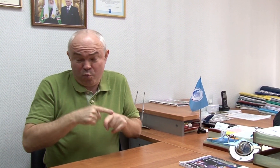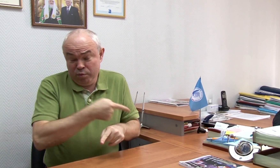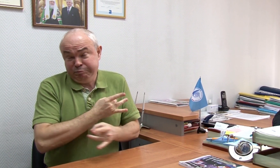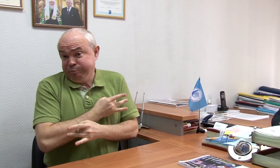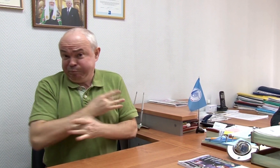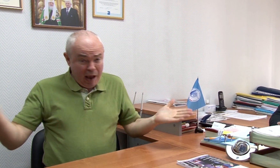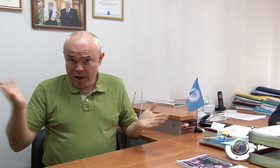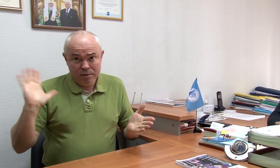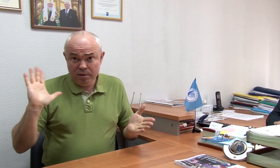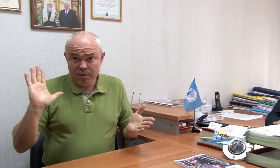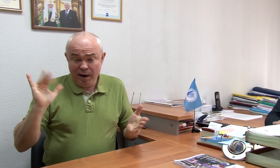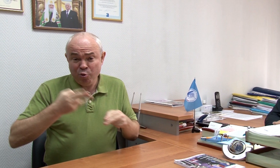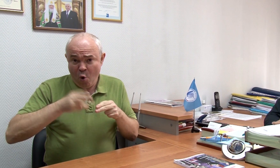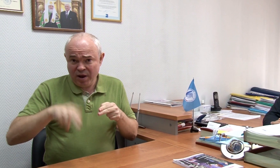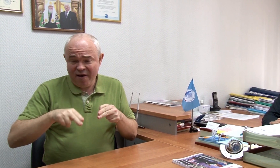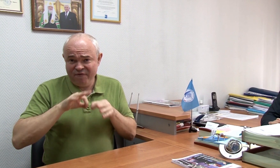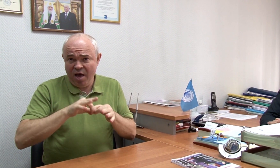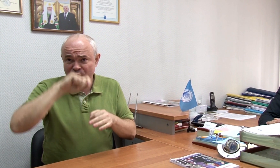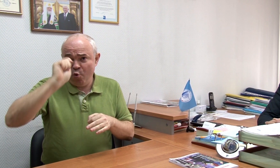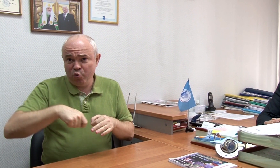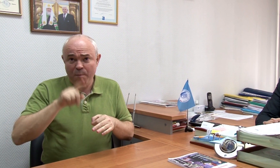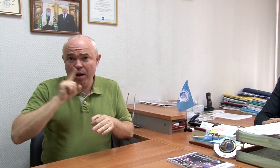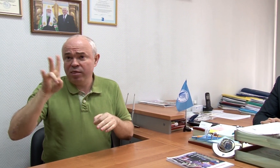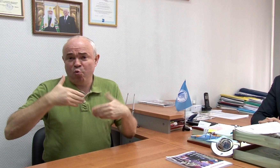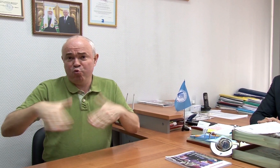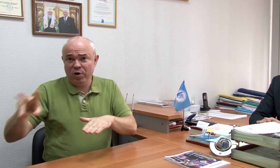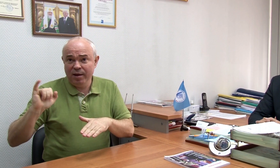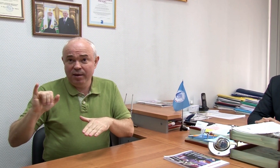Терпение лопнуло. ВОГ начал судебную войну и бился до победного конца.